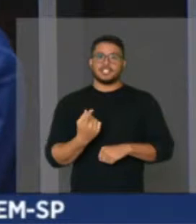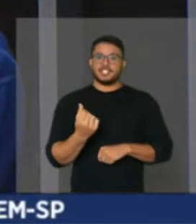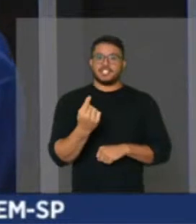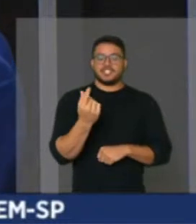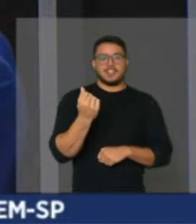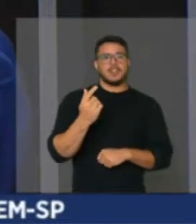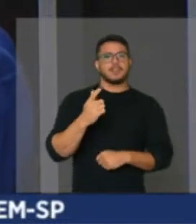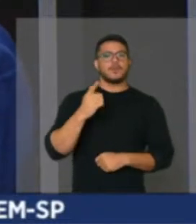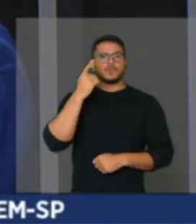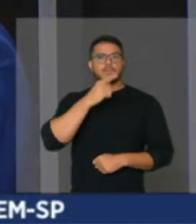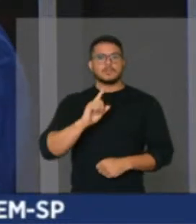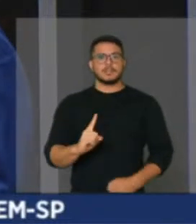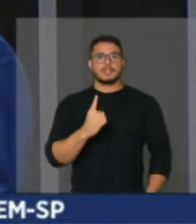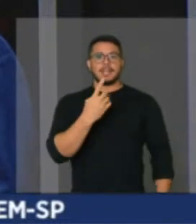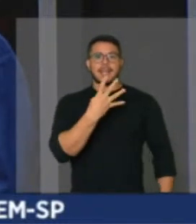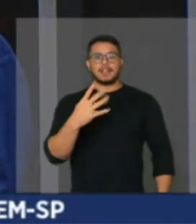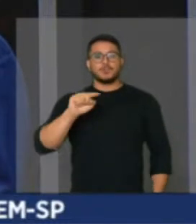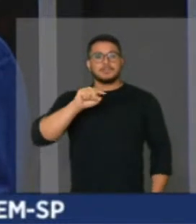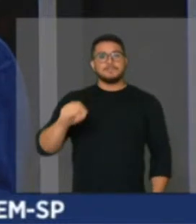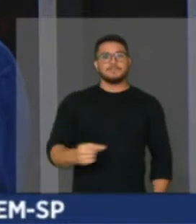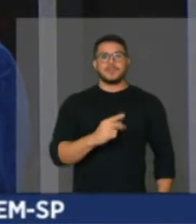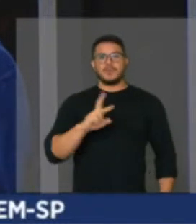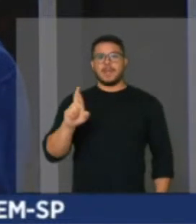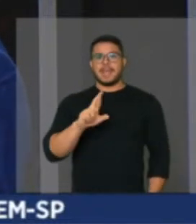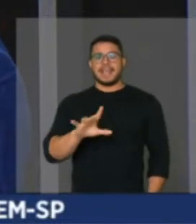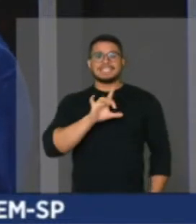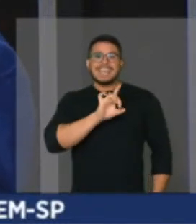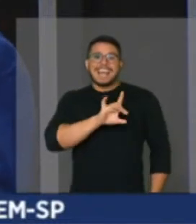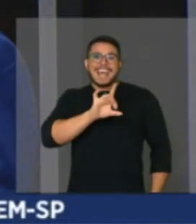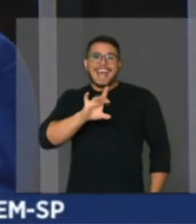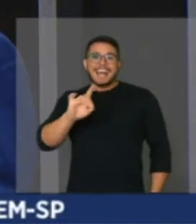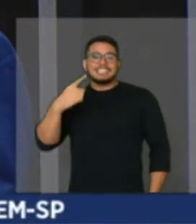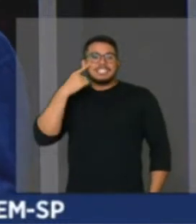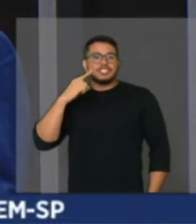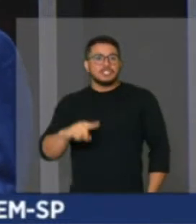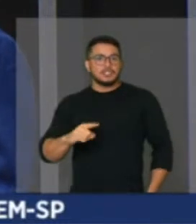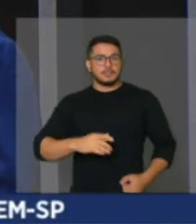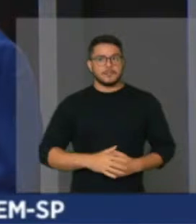COM A DESVALORIZAÇÃO DO REAL. DANDO CALOTE EM QUEM TEM DIREITO DE RECEBER DO GOVERNO. COM PODER DE COMPRA DO